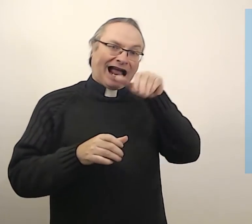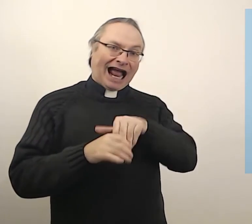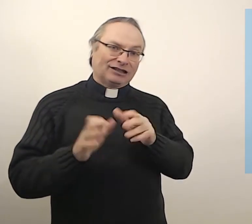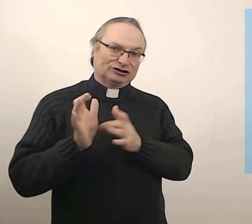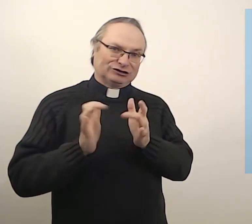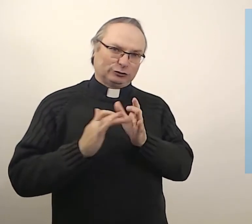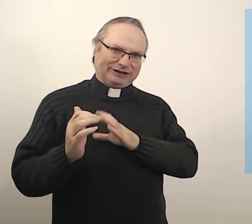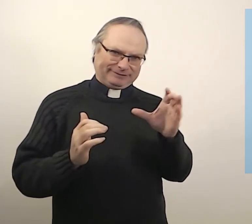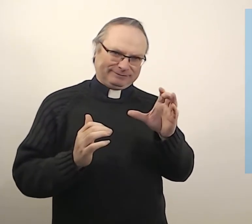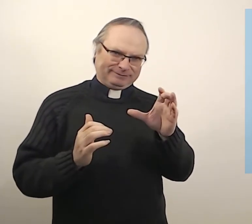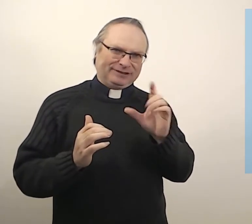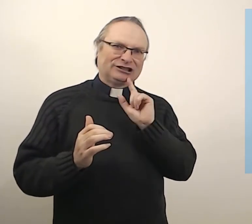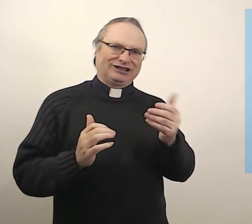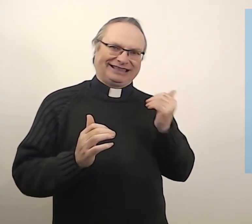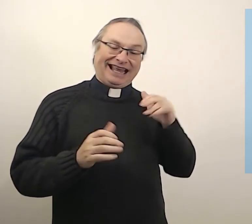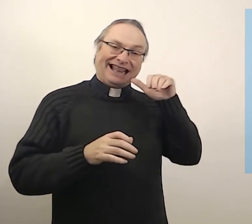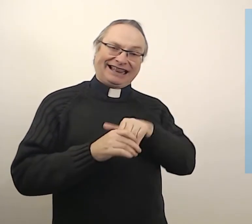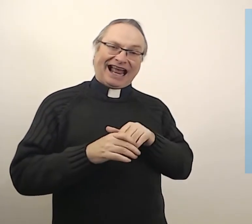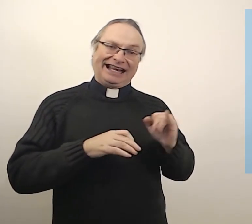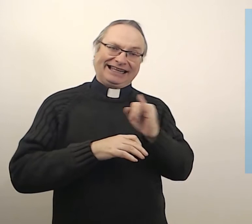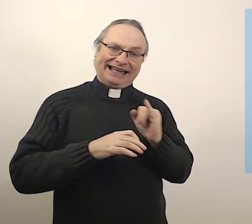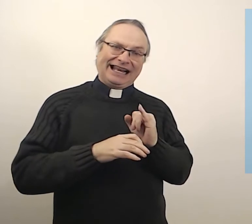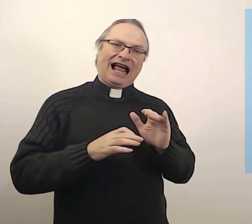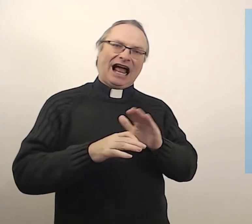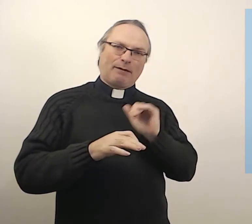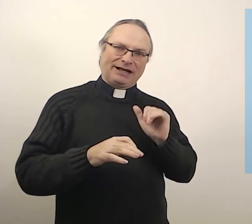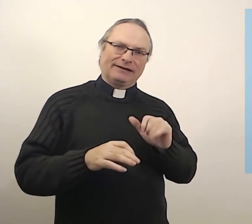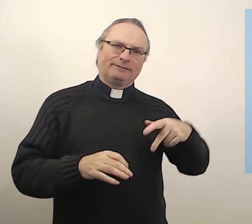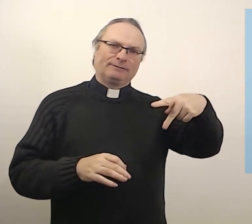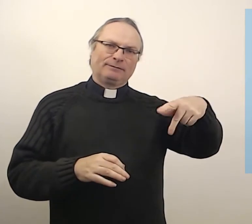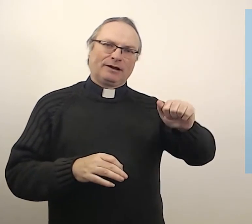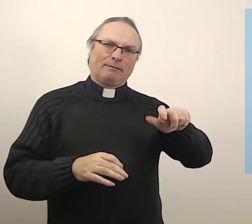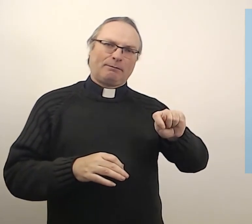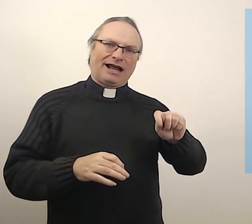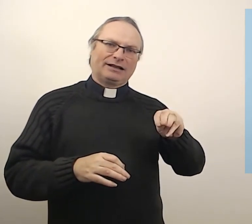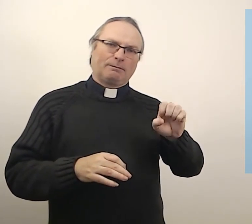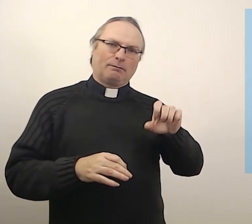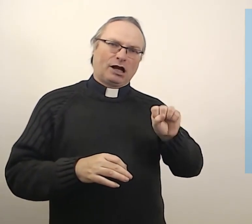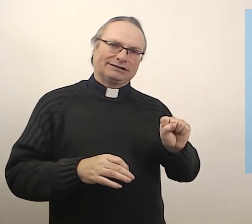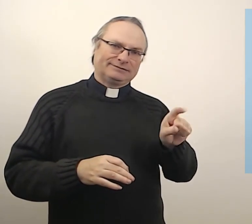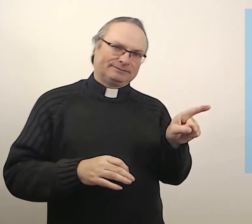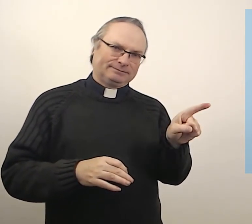en Jésus-Christ, j'étais dans l'île appelée Patmos